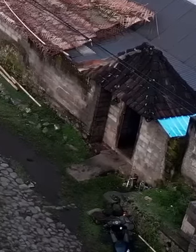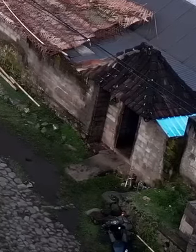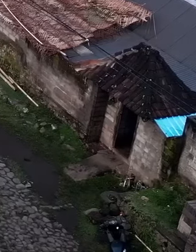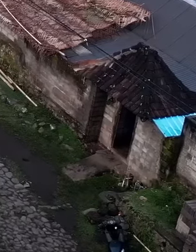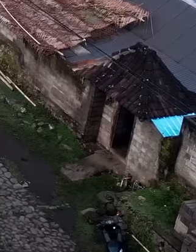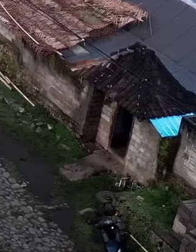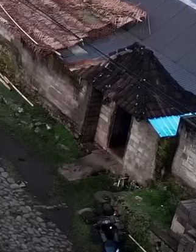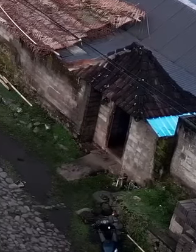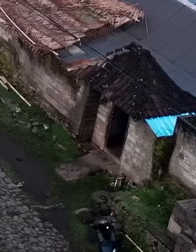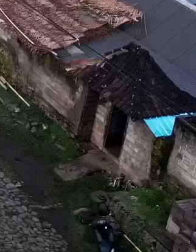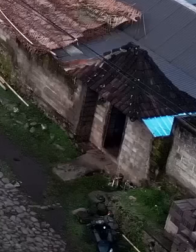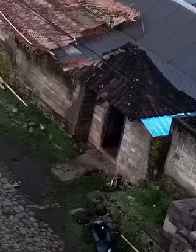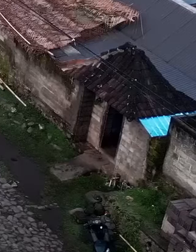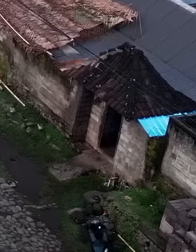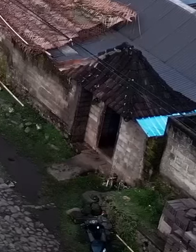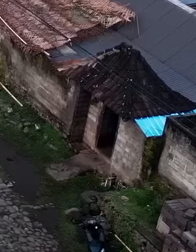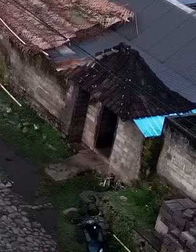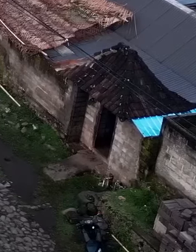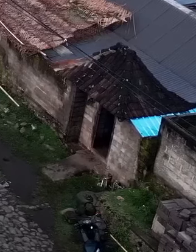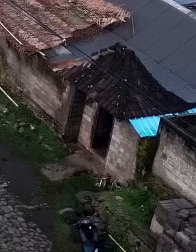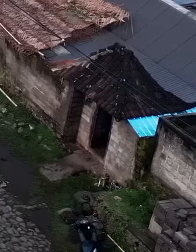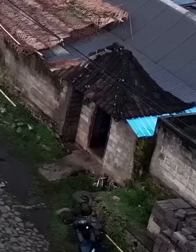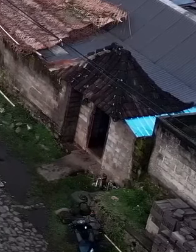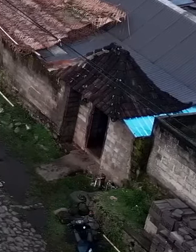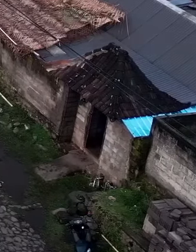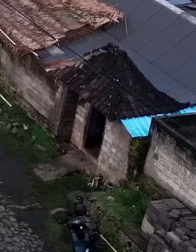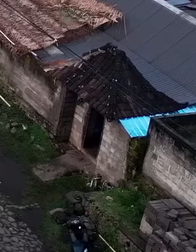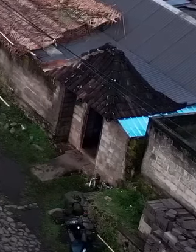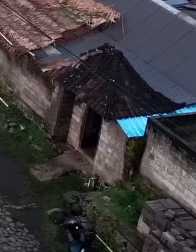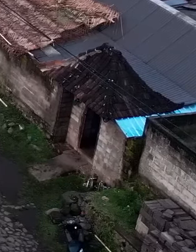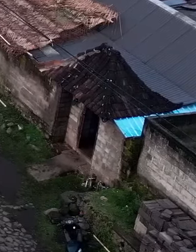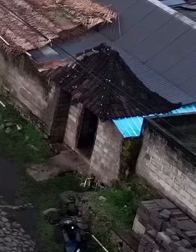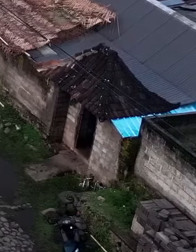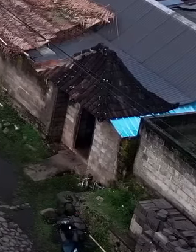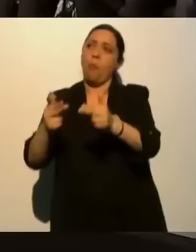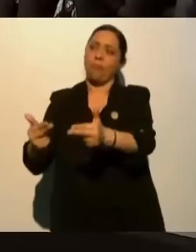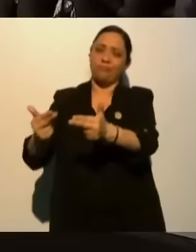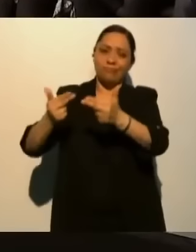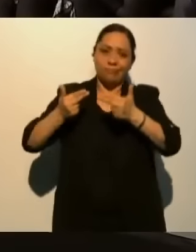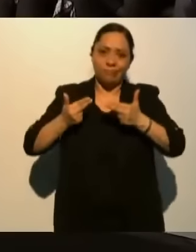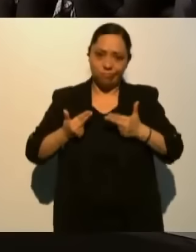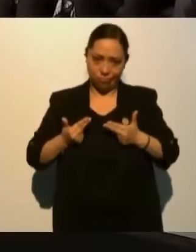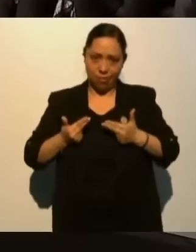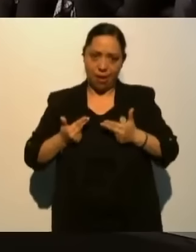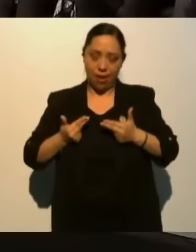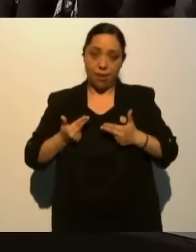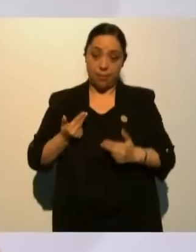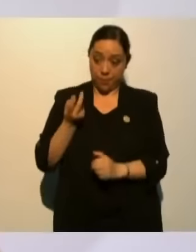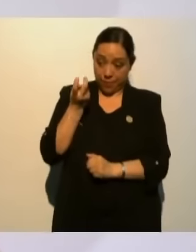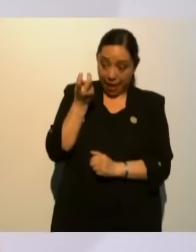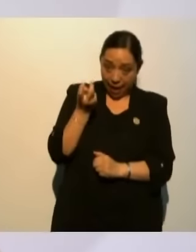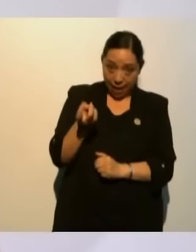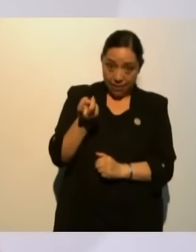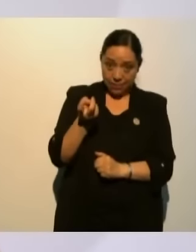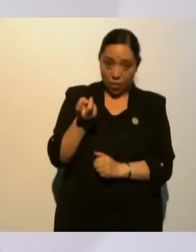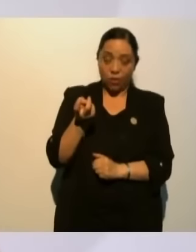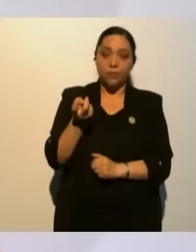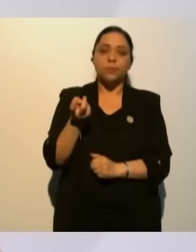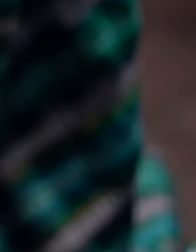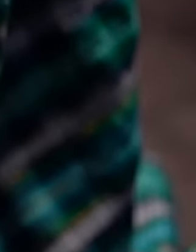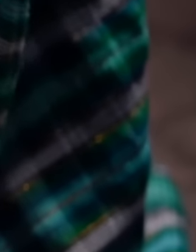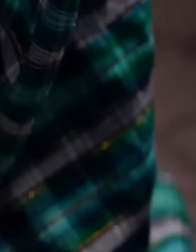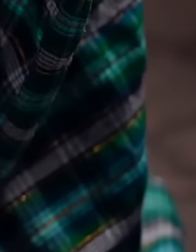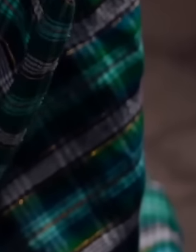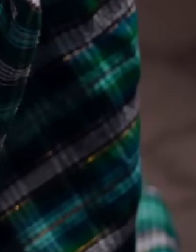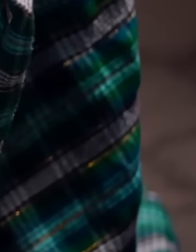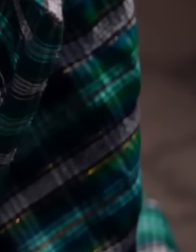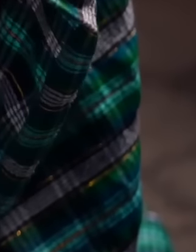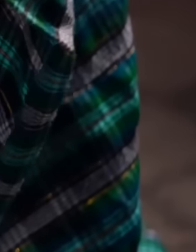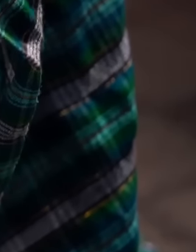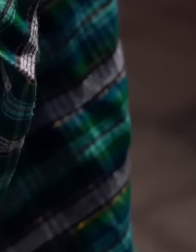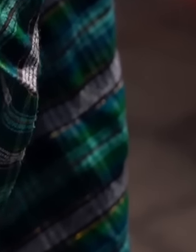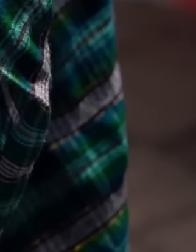cultura o de culturas diversas que constituyen esta gran diversidad que constituye nuestra